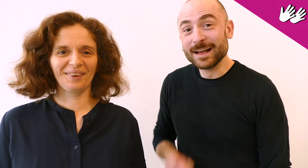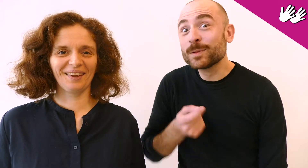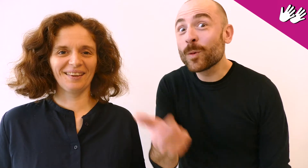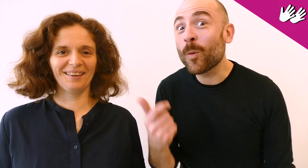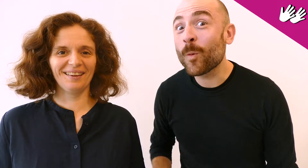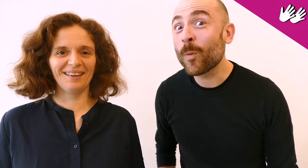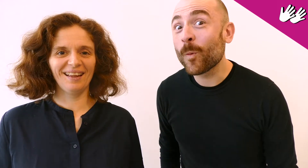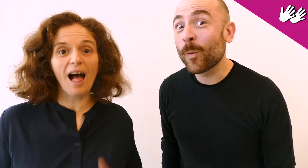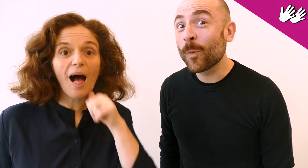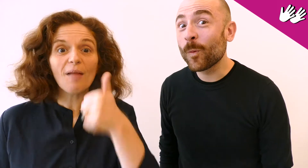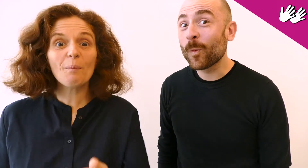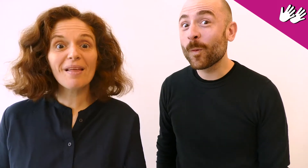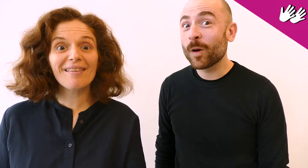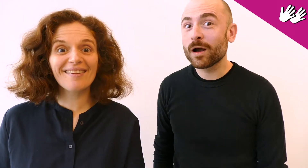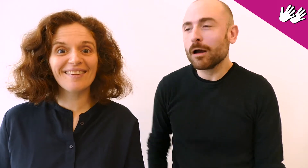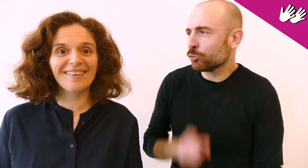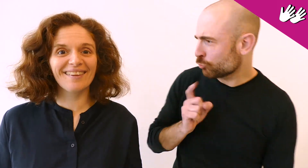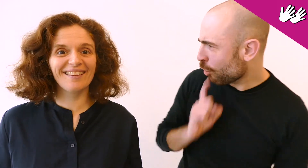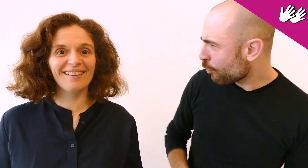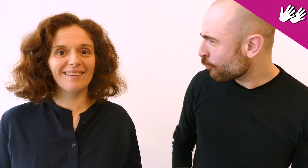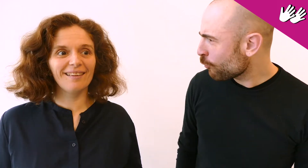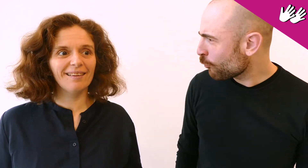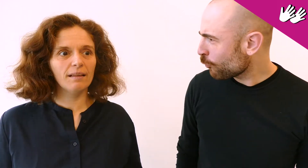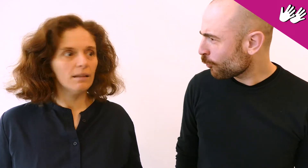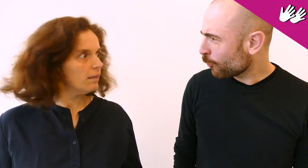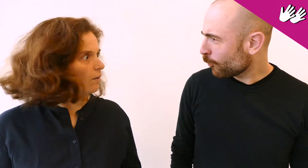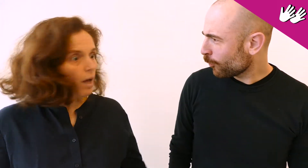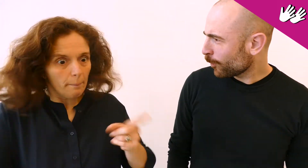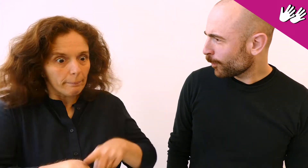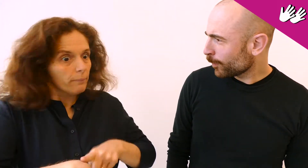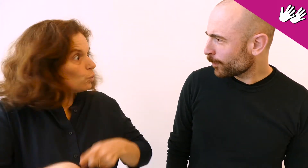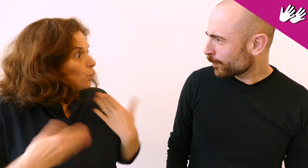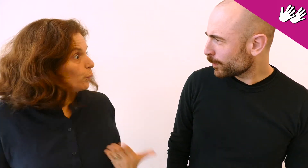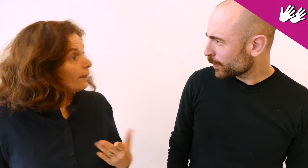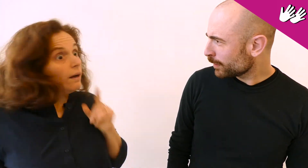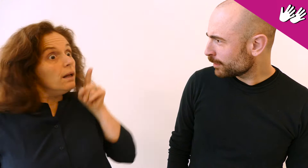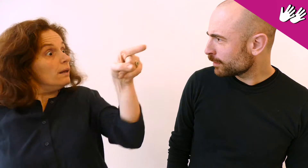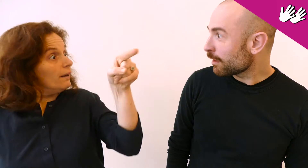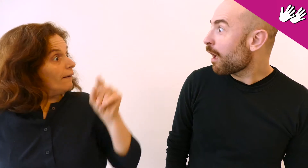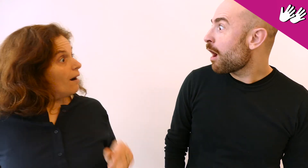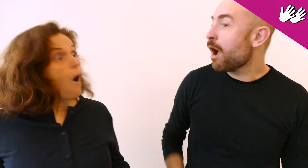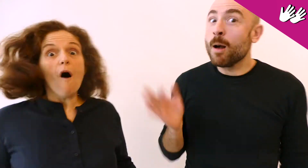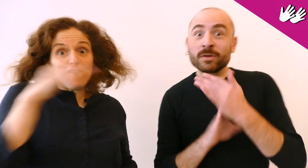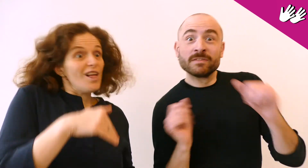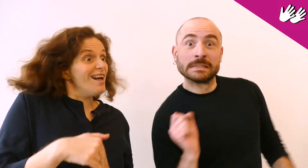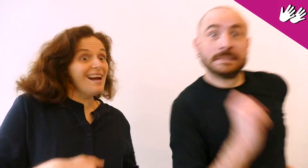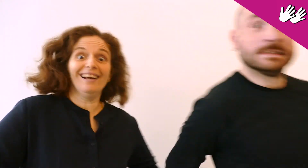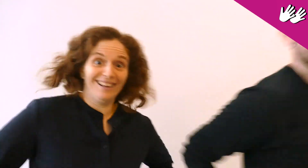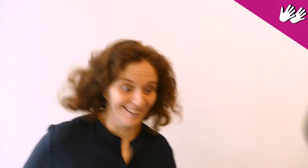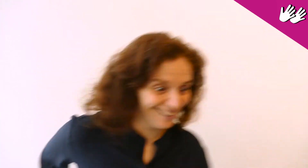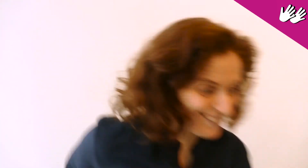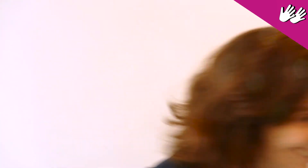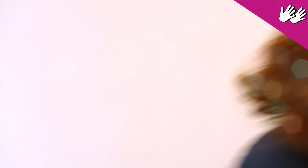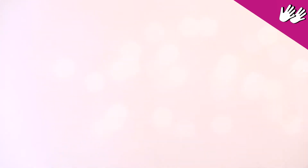A bientôt ! A demain ! A tout à l'heure ?! En fait c'est tout de suite là ! Hop, on y va alors !